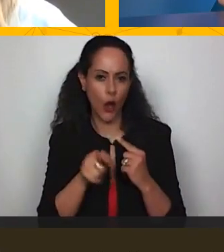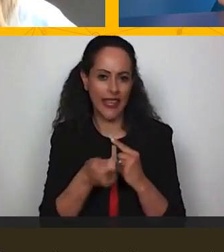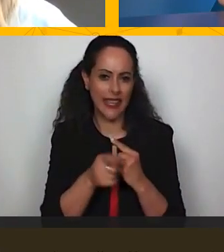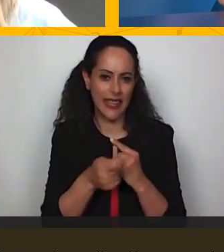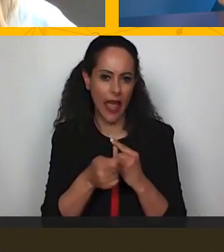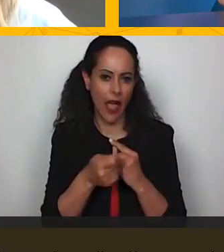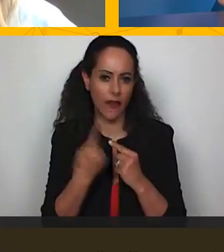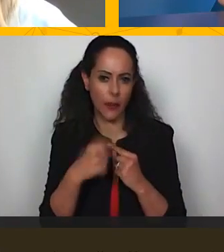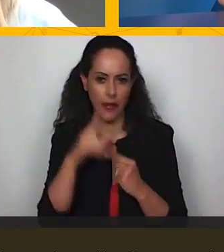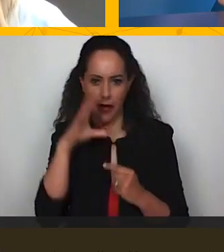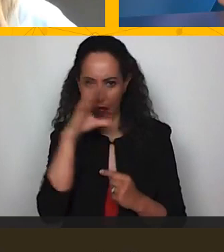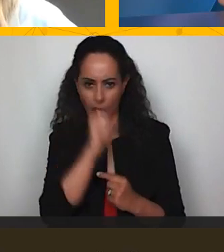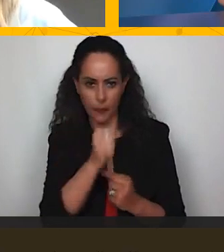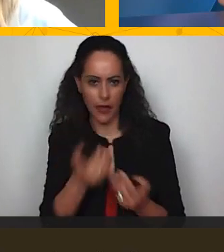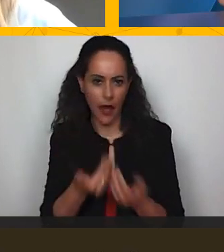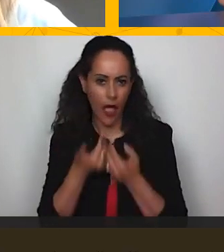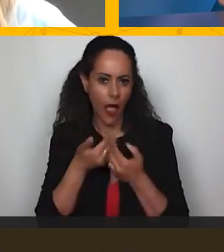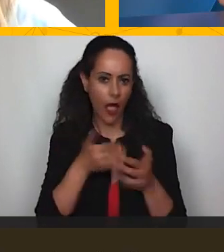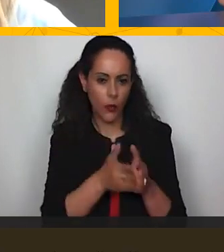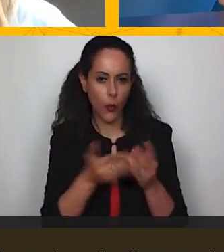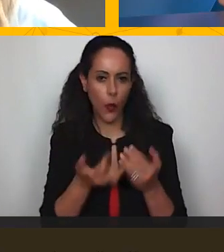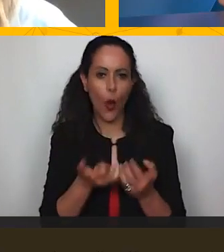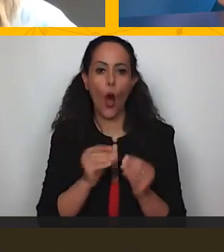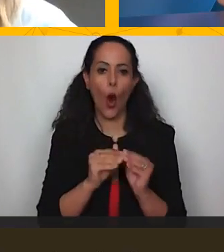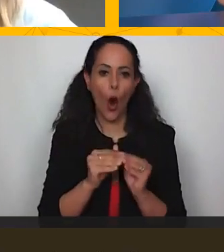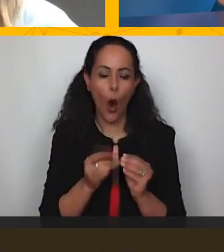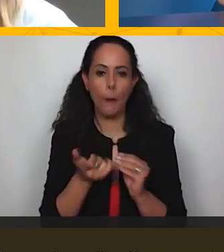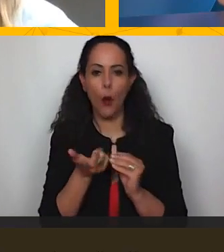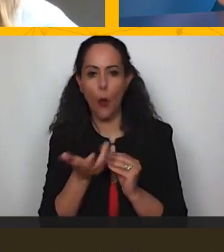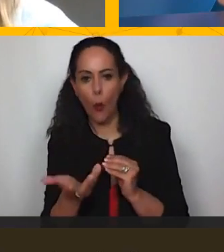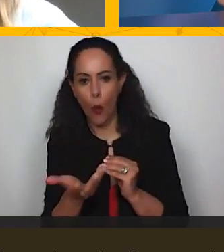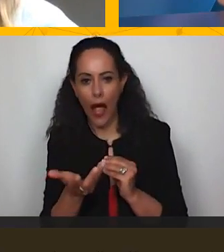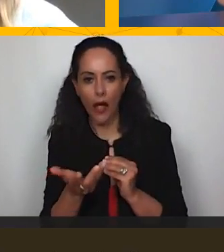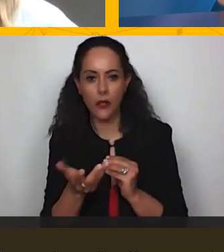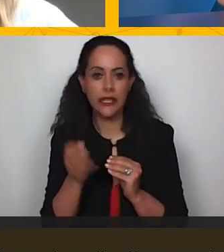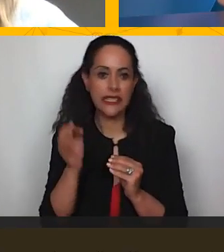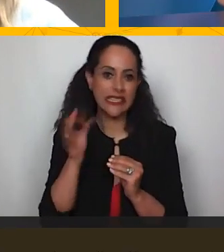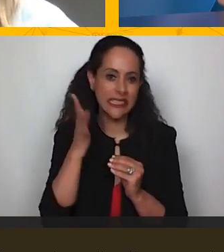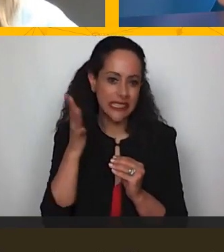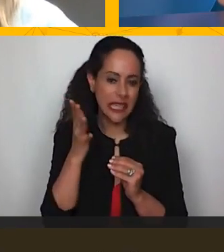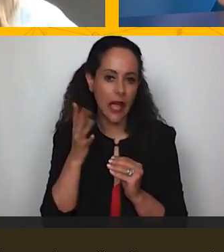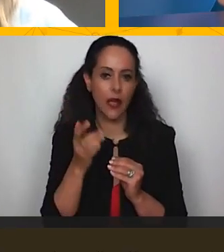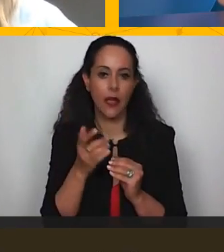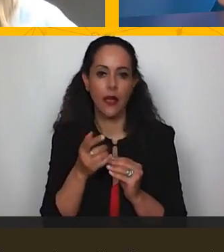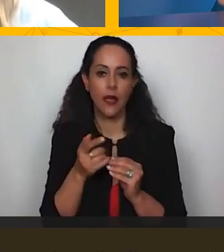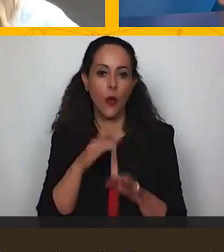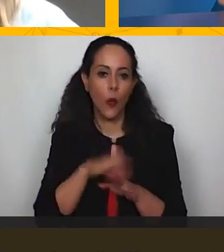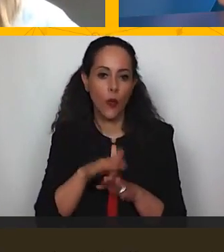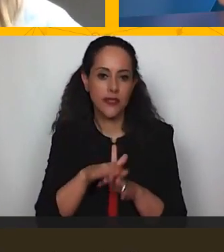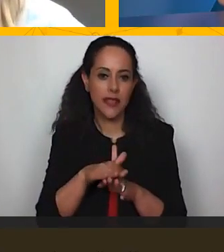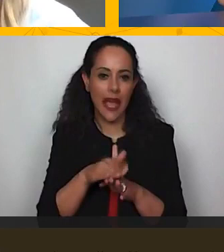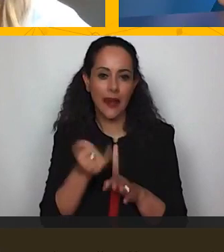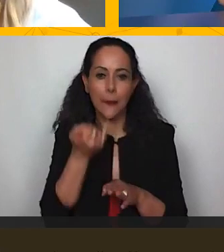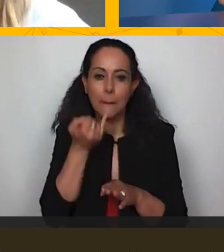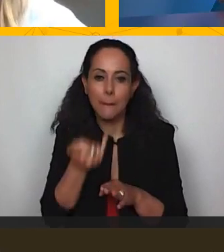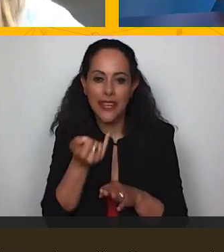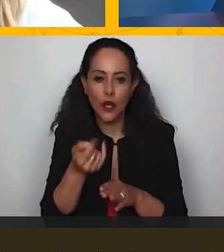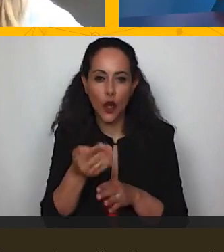delle chiavi per aiutarsi a capire come, quanto e se fruire di queste microtransazioni.